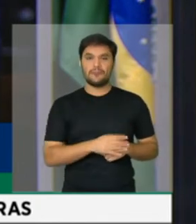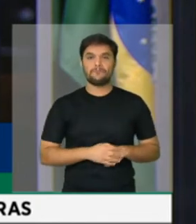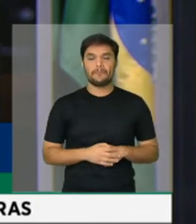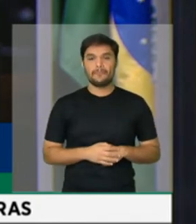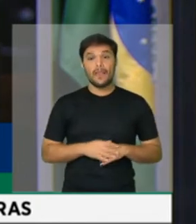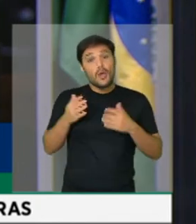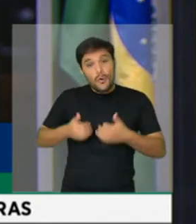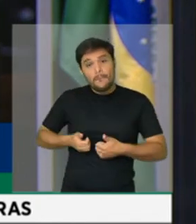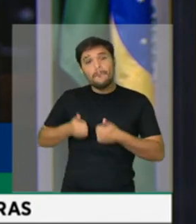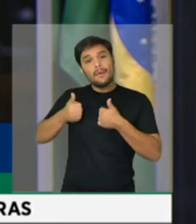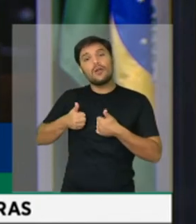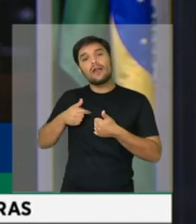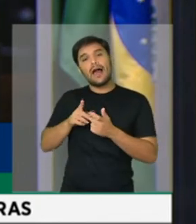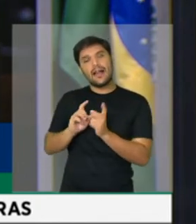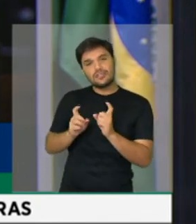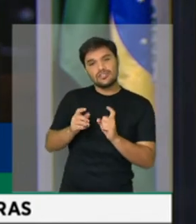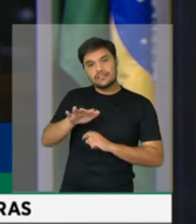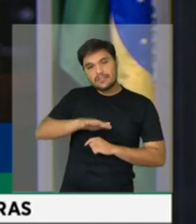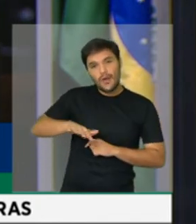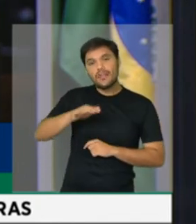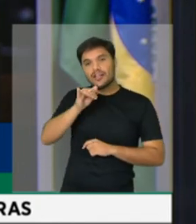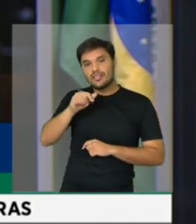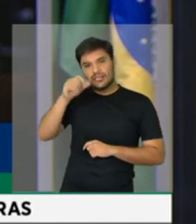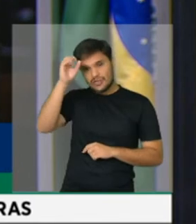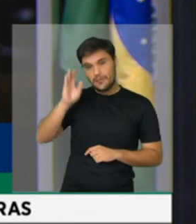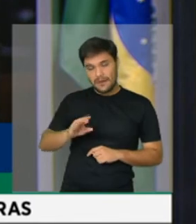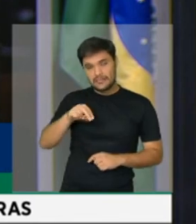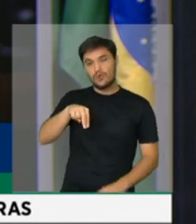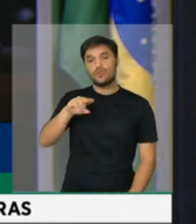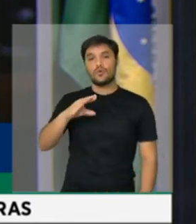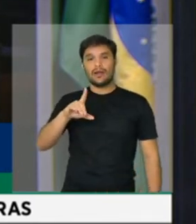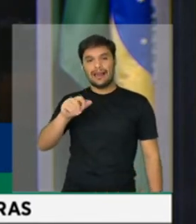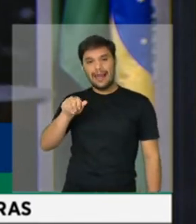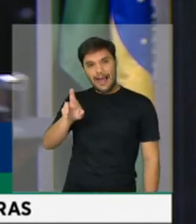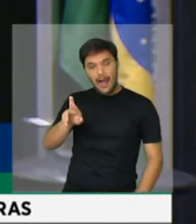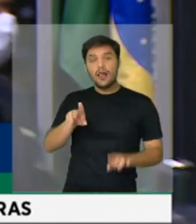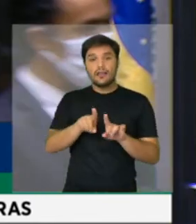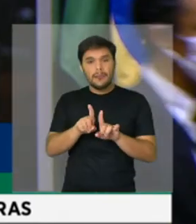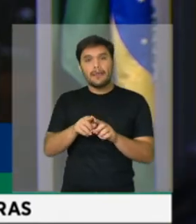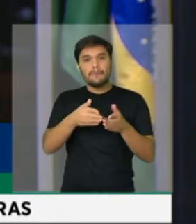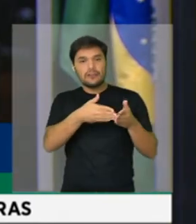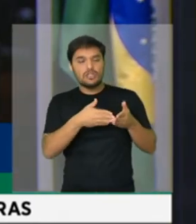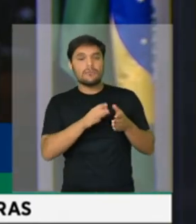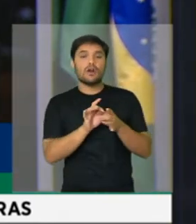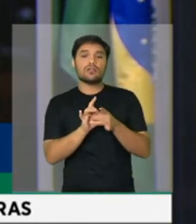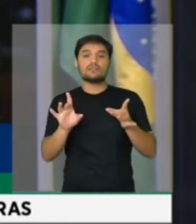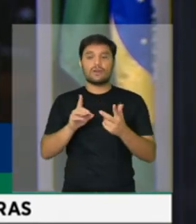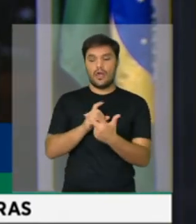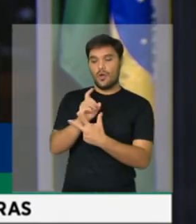ENTROU A POSSIBILIDADE DE CONTRATAÇÃO DE PEQUENAS CENTRAIS HIDRELÉTRICAS, COMO FORMA DE POSSIBILITAR O APROVEITAMENTO DESSA IMPORTANTE FONTE DE RECURSOS ENERGÉTICOS PARA O PAÍS. COM